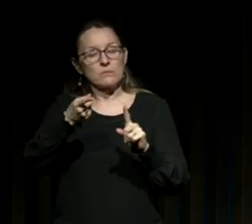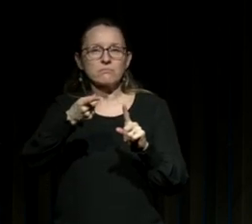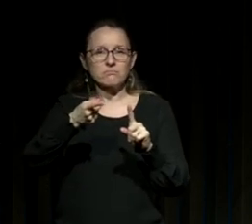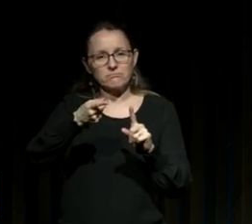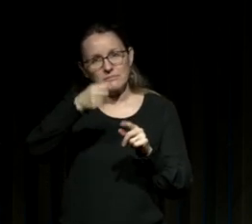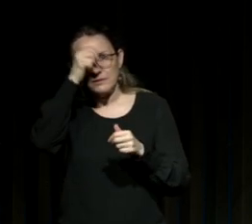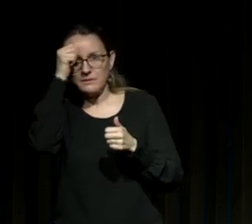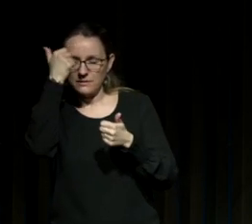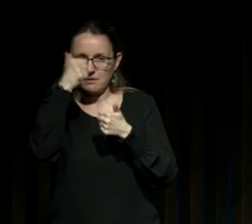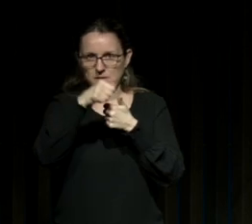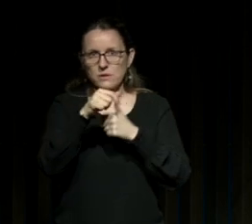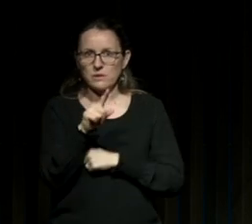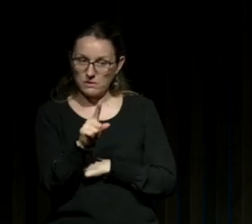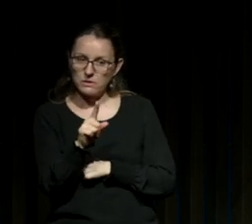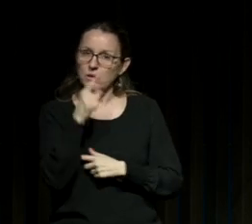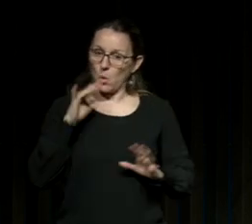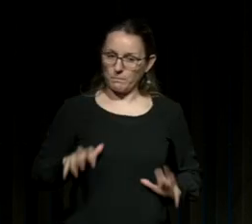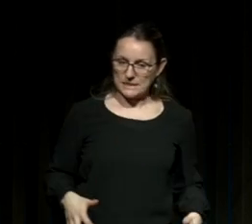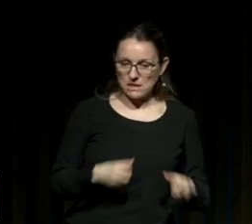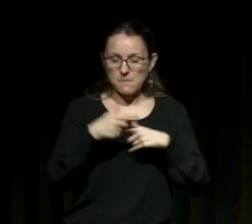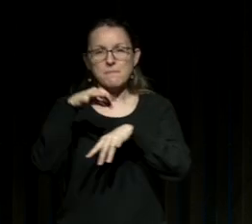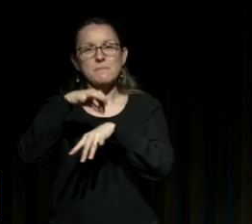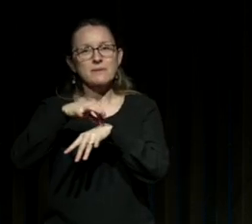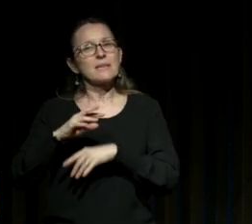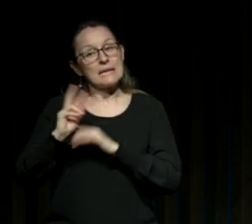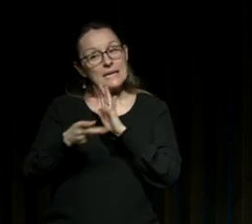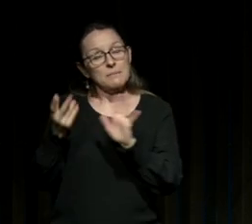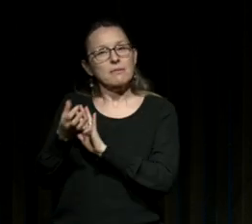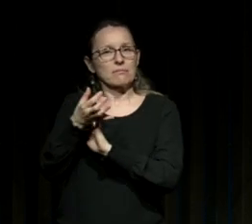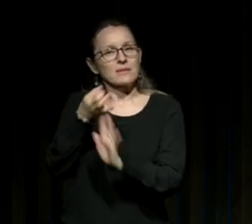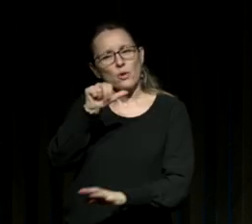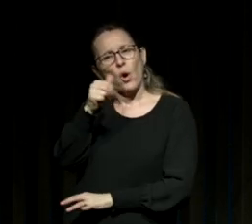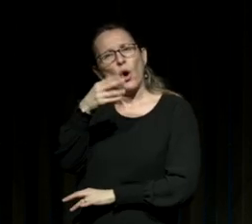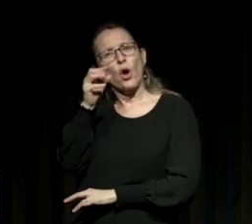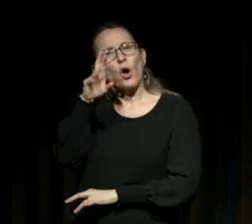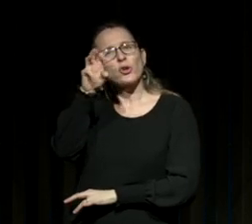d'une maladie et je re citerai andrew godard qui dit il ne s'agit pas d'un choix de vie induits